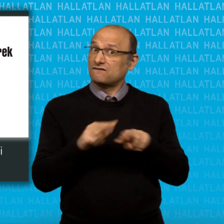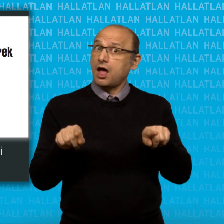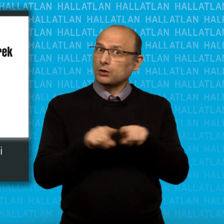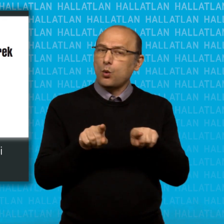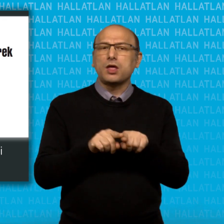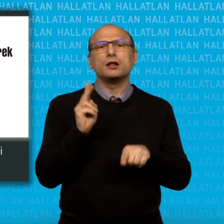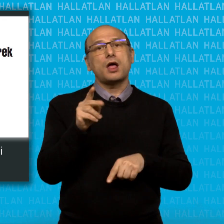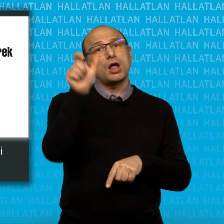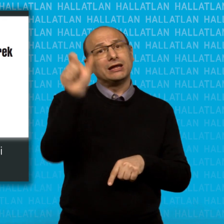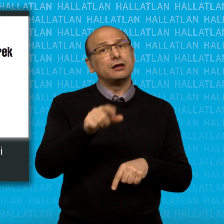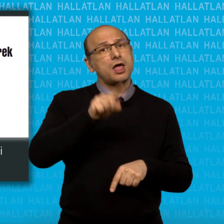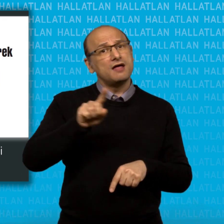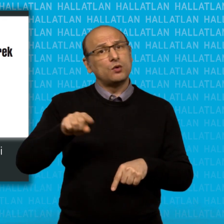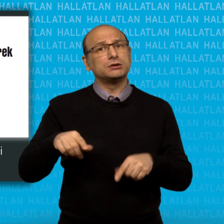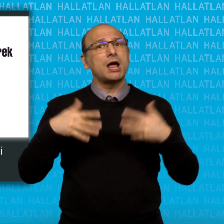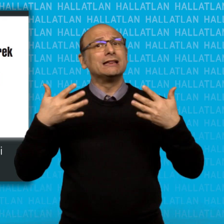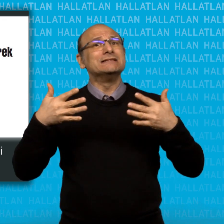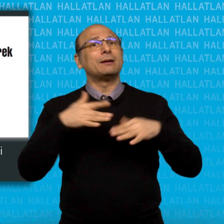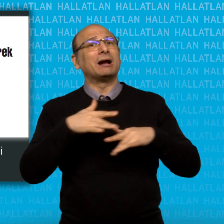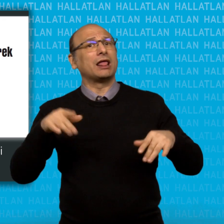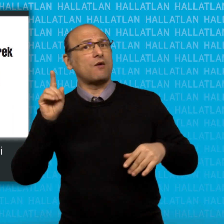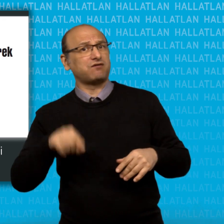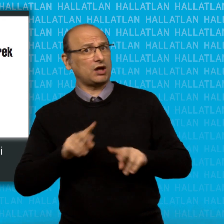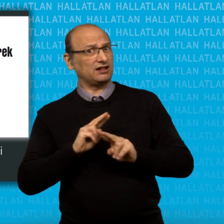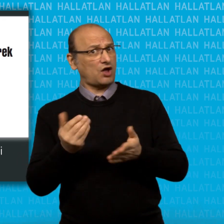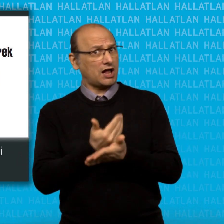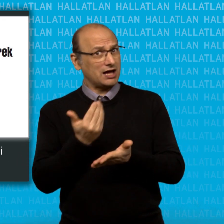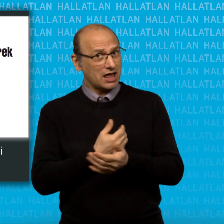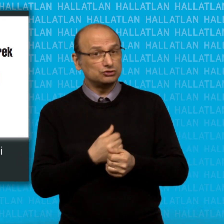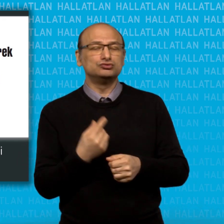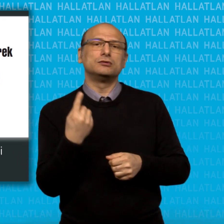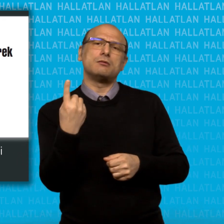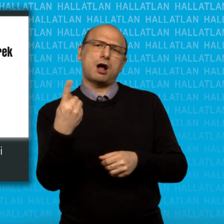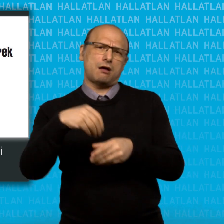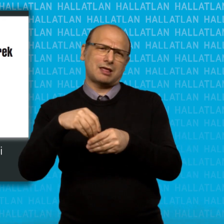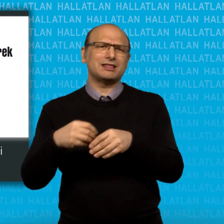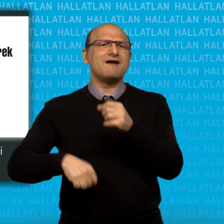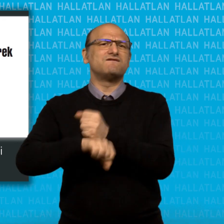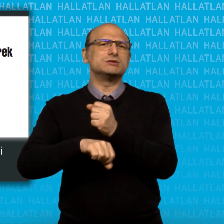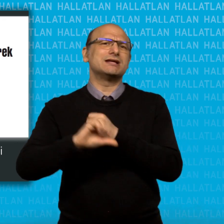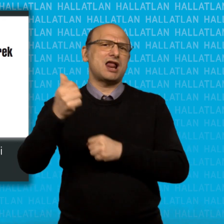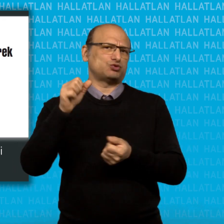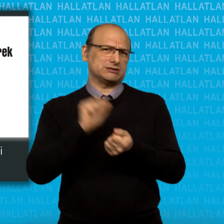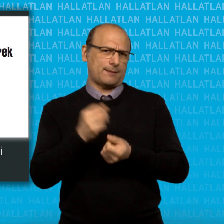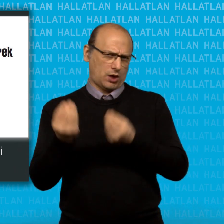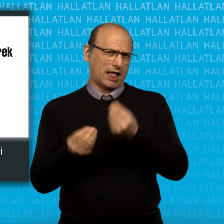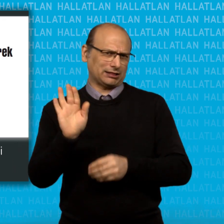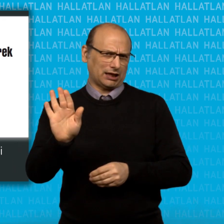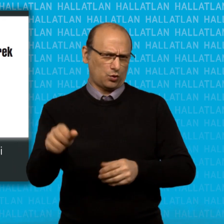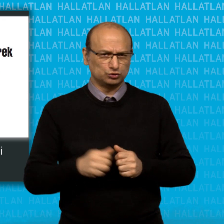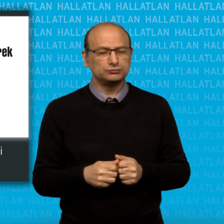annyi bizonyos, hogy akad, aki havonta mintegy 10 millió forintért focizik a magyar élvonalban.